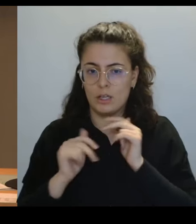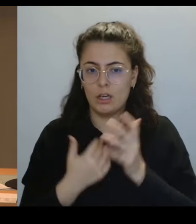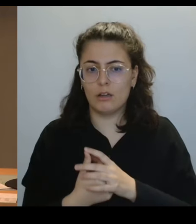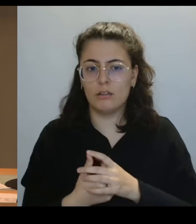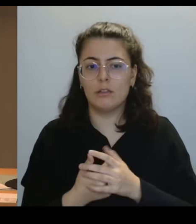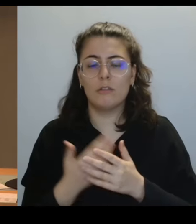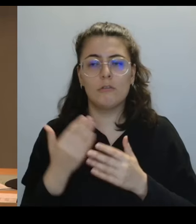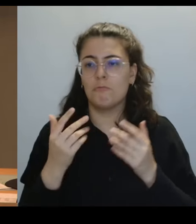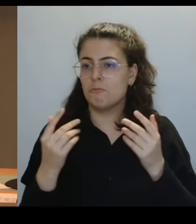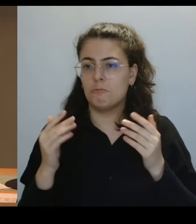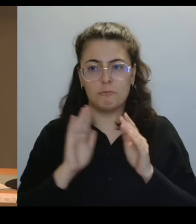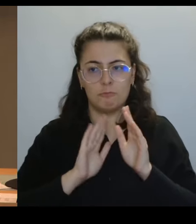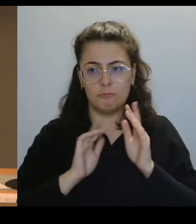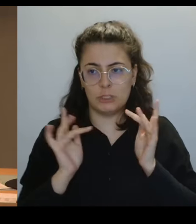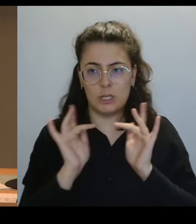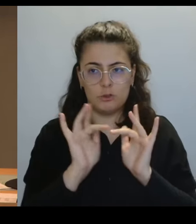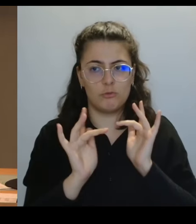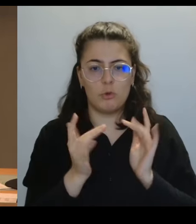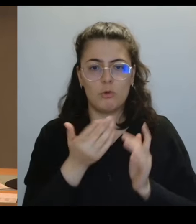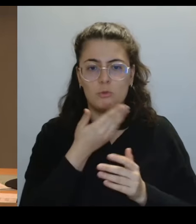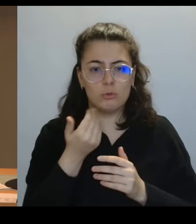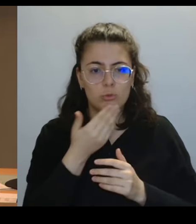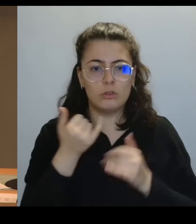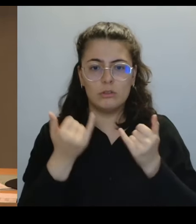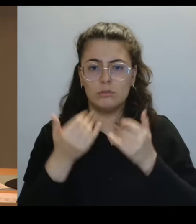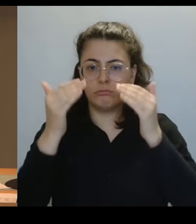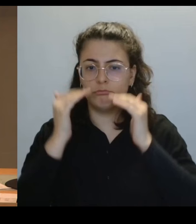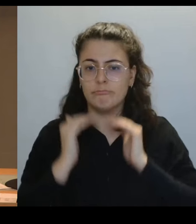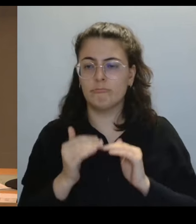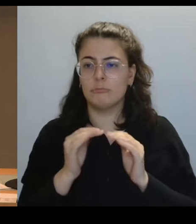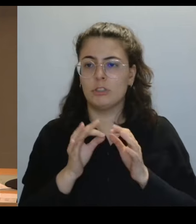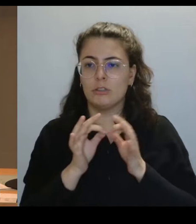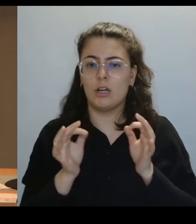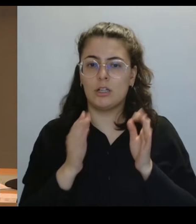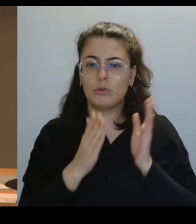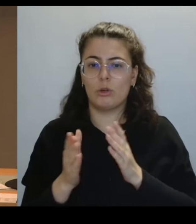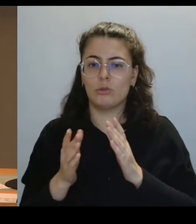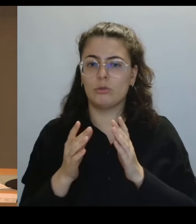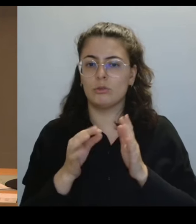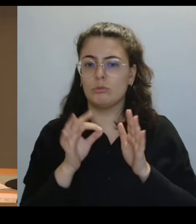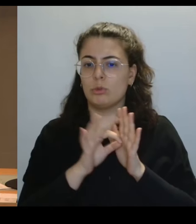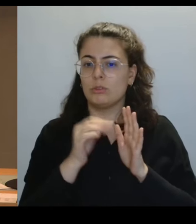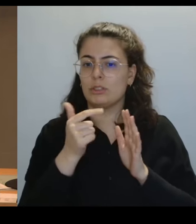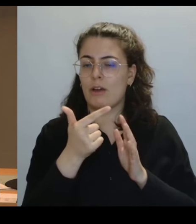kommen jetzt zu Tagesordnungspunkt 52 A. Der war die Priorität der AfD-Fraktion unter Punkt 3.4 und